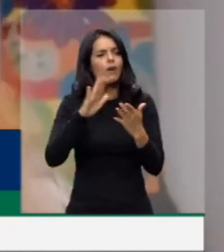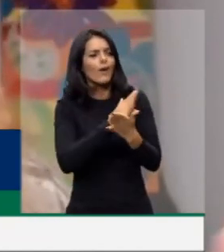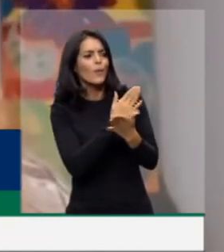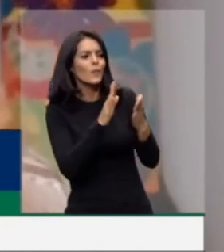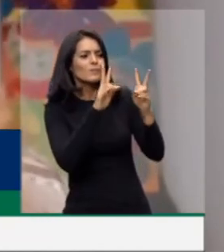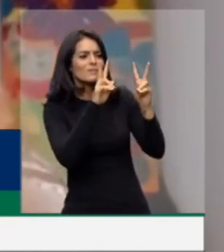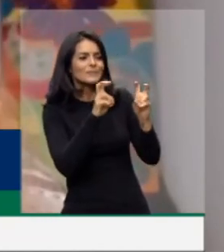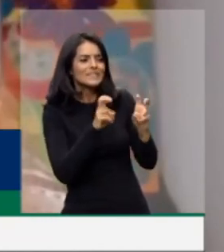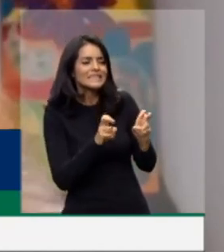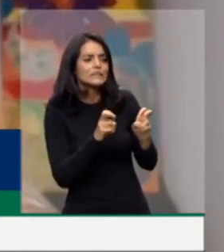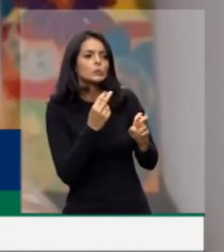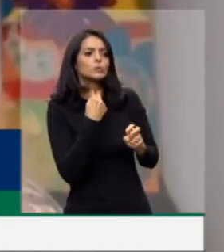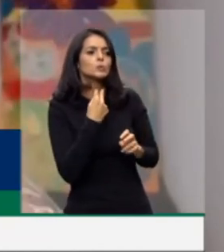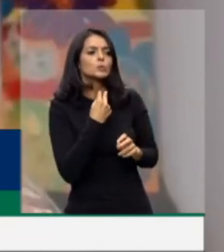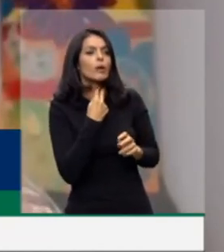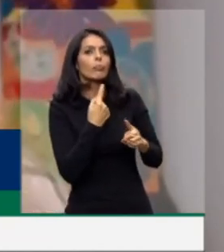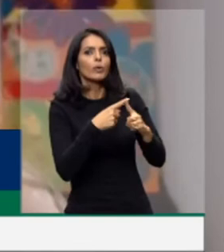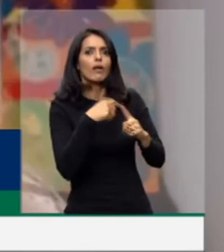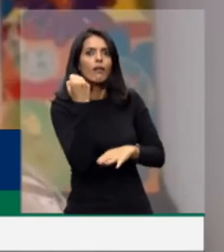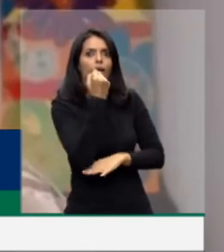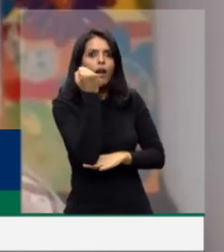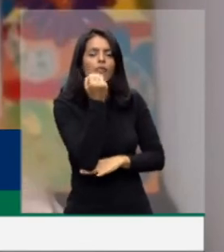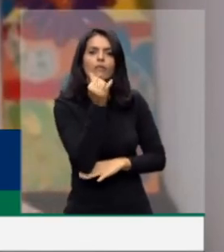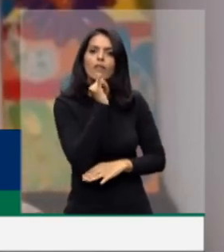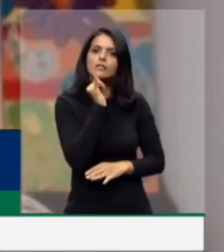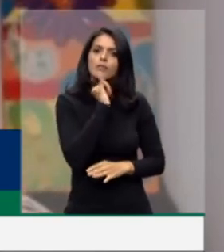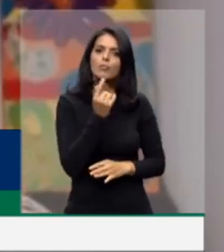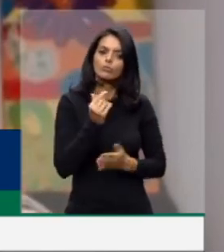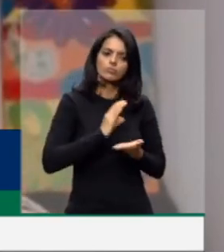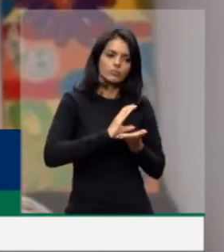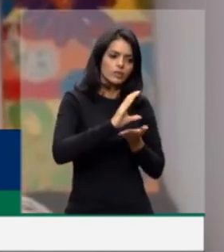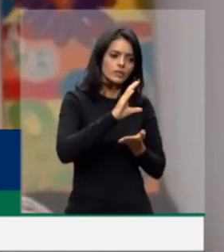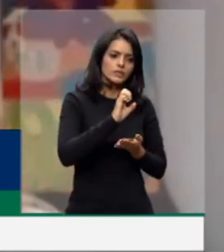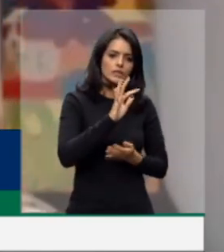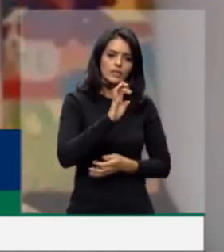TRANQUILA O RESTANTE DA PAUTA, SE BEM TRABALHADO PODE SER QUE OUTROS NÃO DÊ PARA AVANÇAR